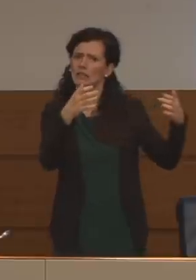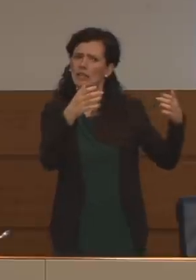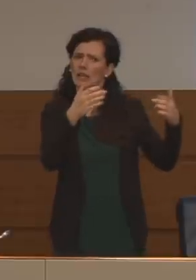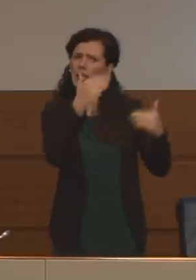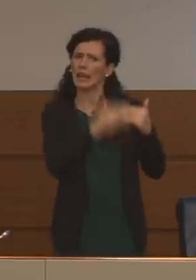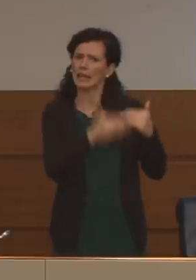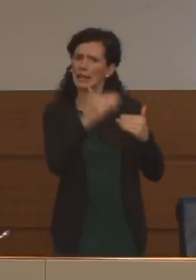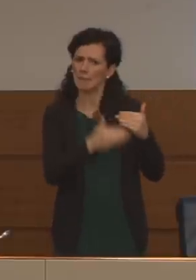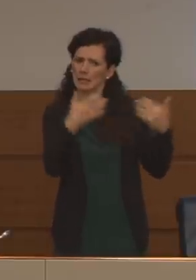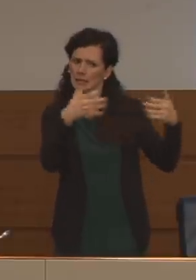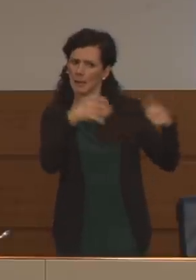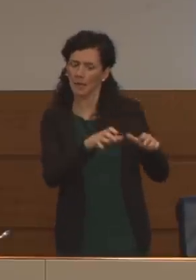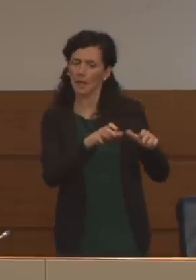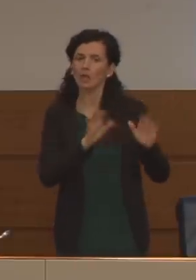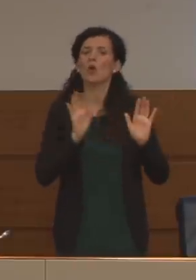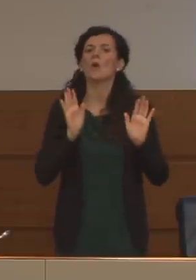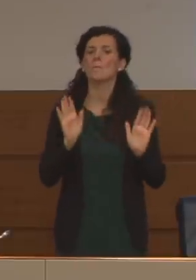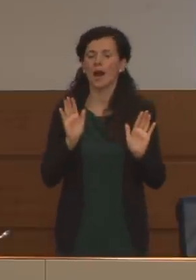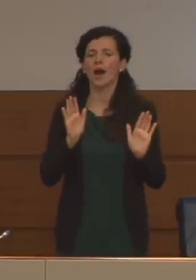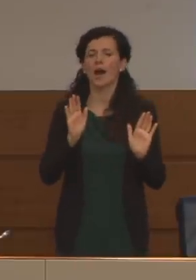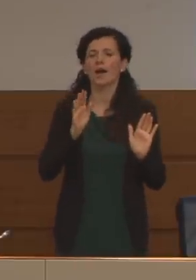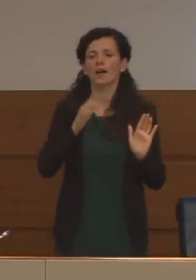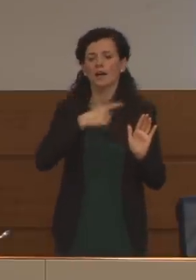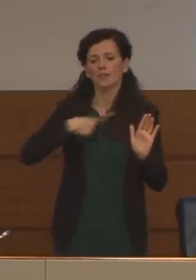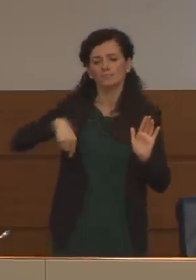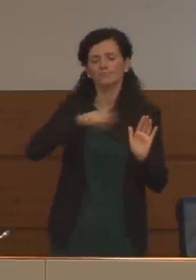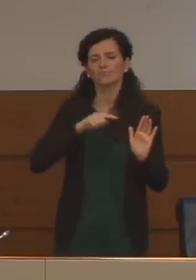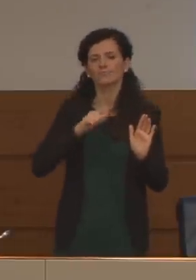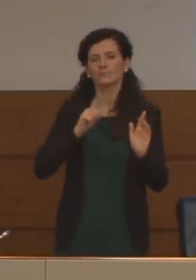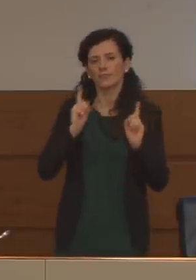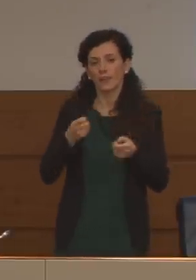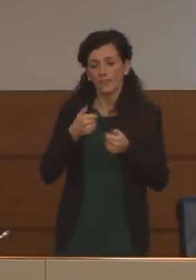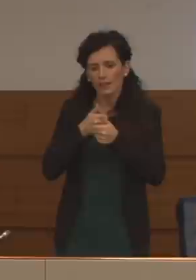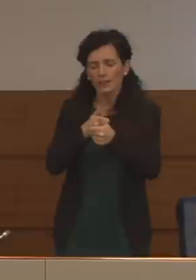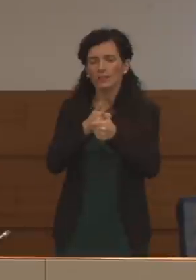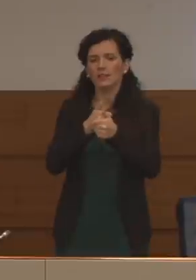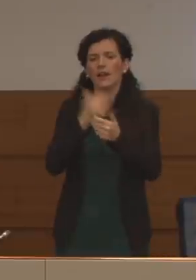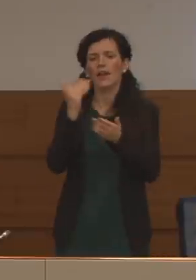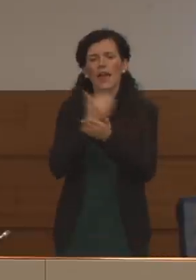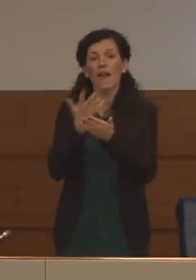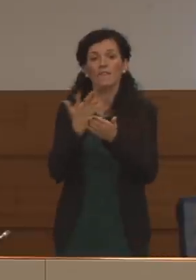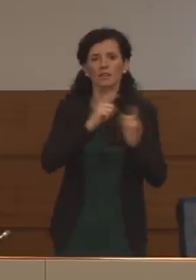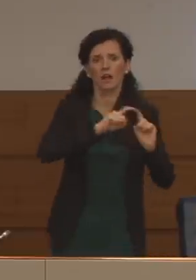riusciamo a modellare la curva e rischiamo di creare scenari